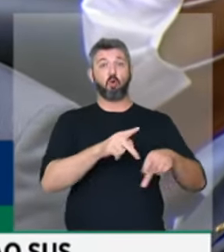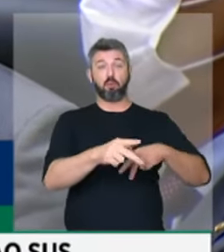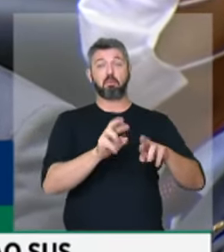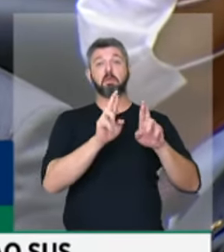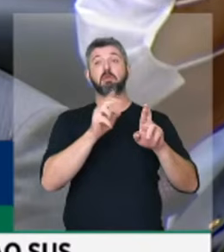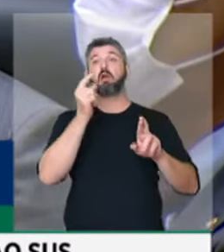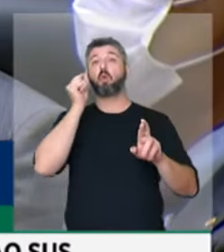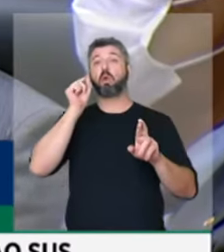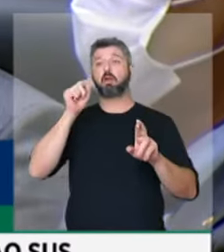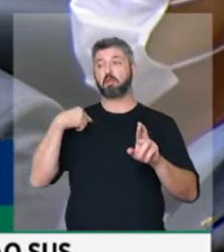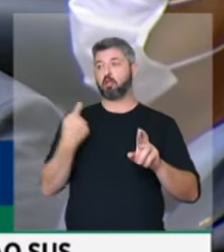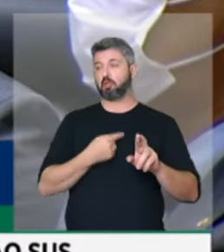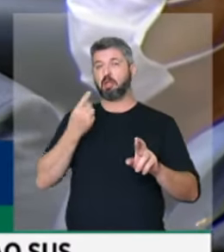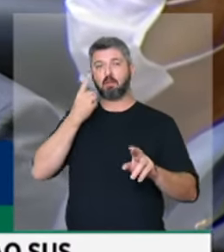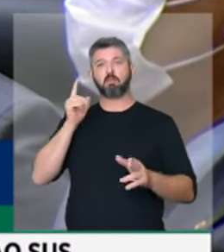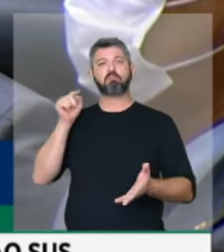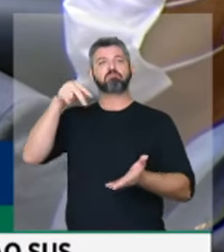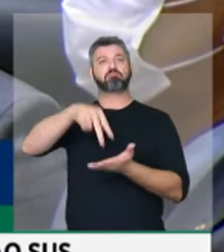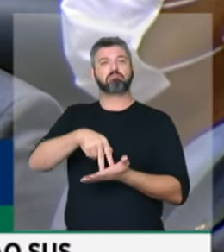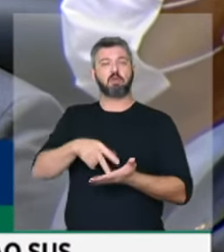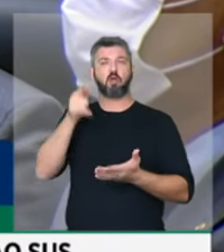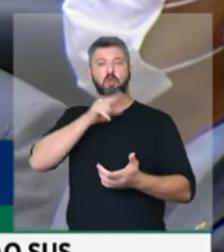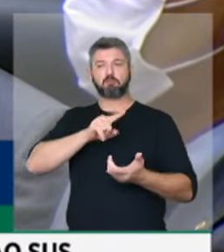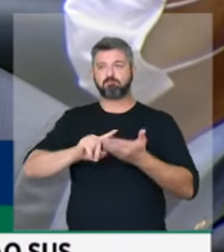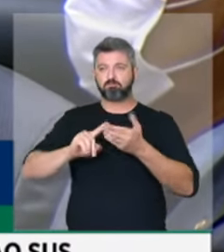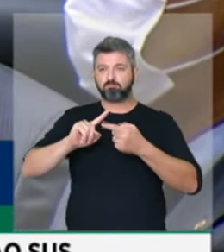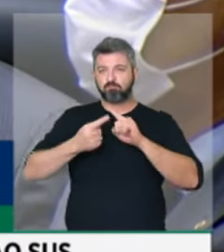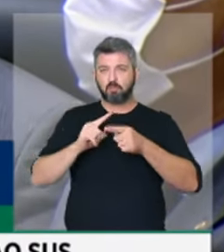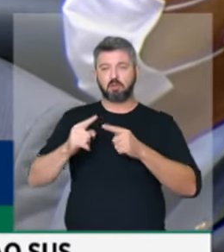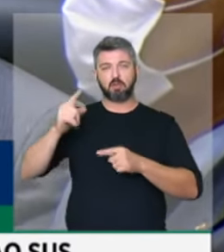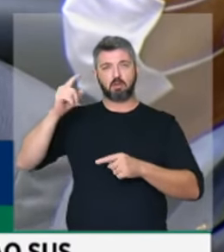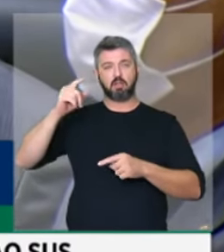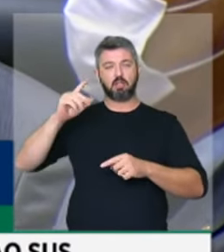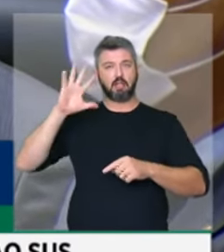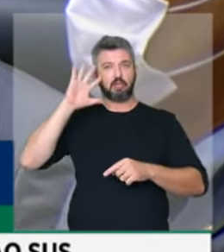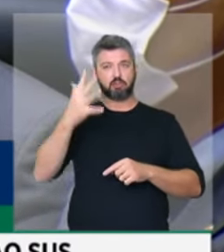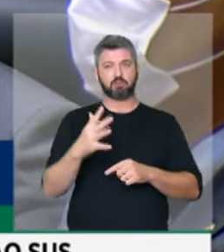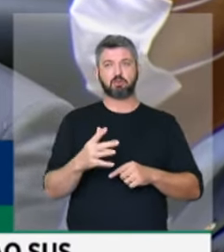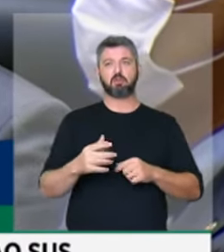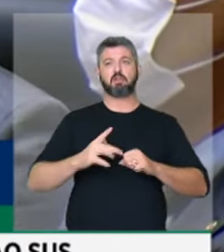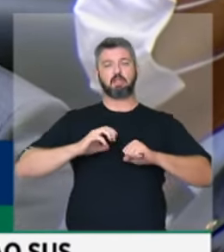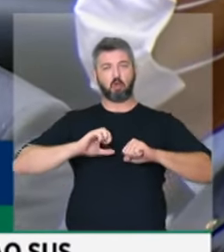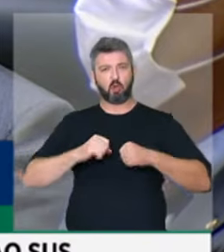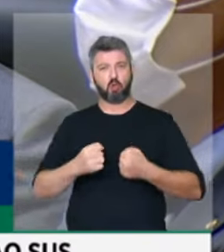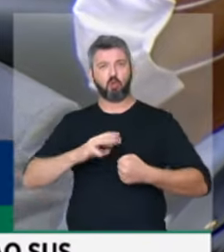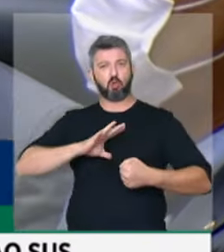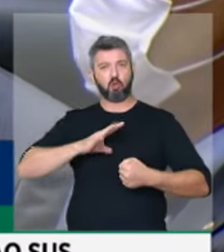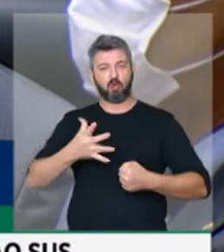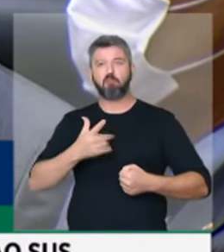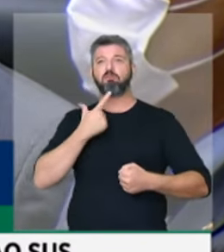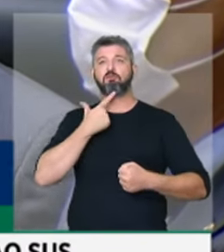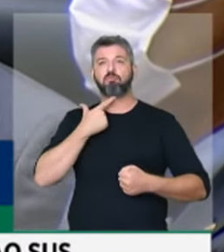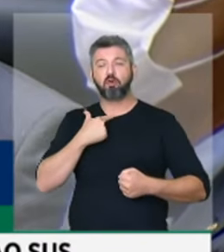ES. TEM QUE TER CRIATIVIDADE, TEM QUE TER GARRA, TEM QUE TER VONTADE E TEM QUE TER, ACIMA DE TUDO, VONTADE DE CONSTRUIR UM NOVO PAÍS. É CLARO QUE A GENTE ESTÁ SEMPRE TRABALHANDO